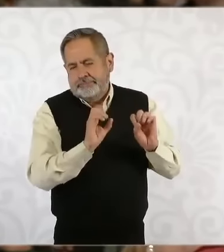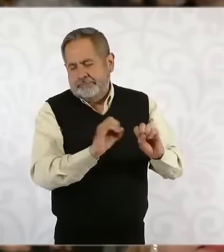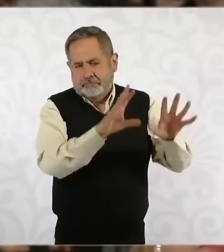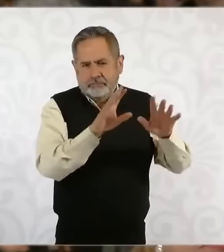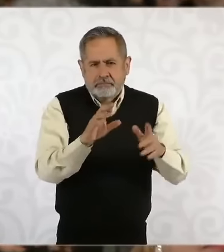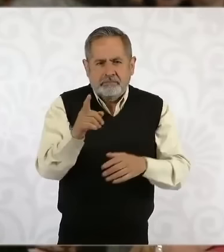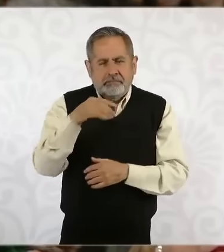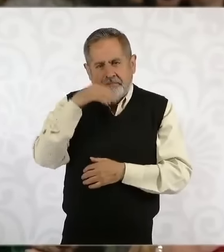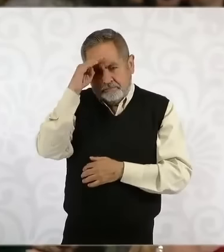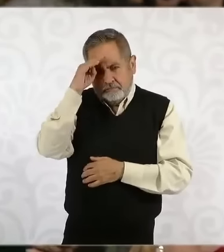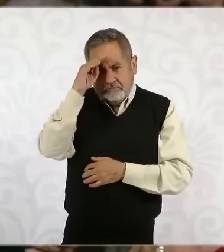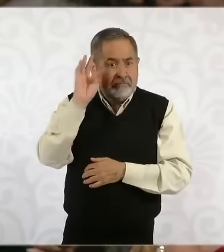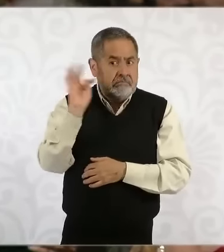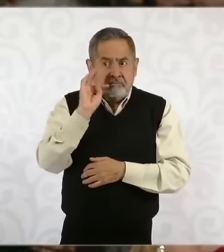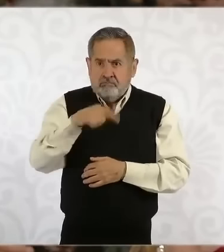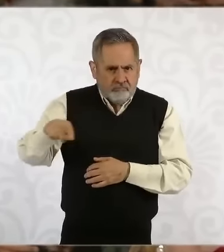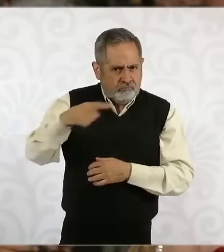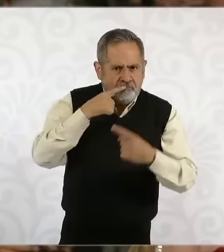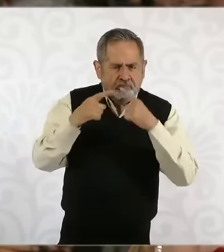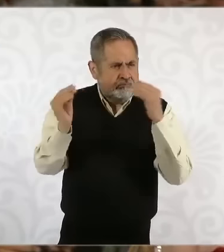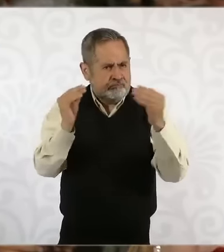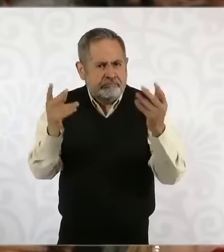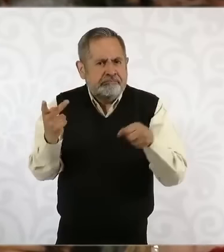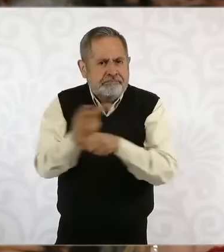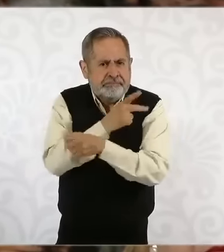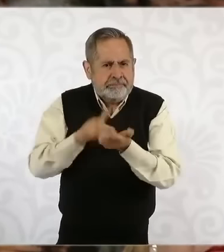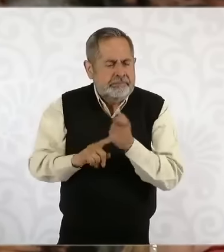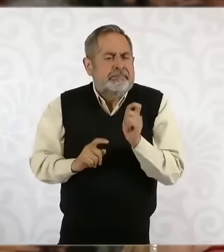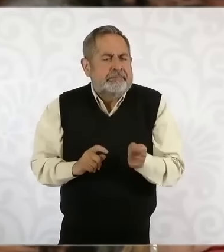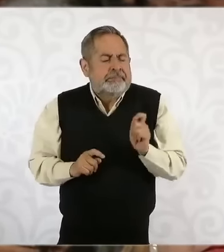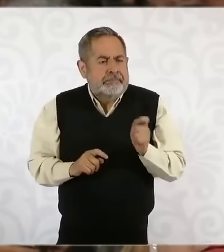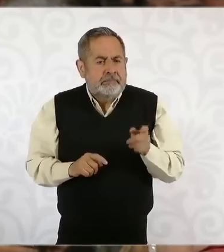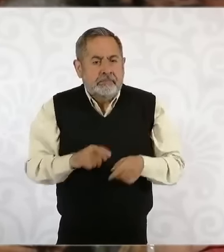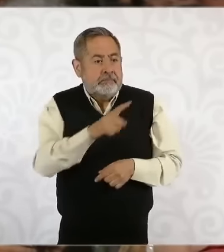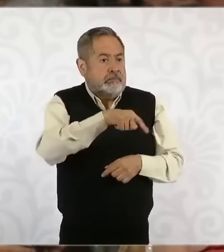un debate incluso recio de esto que está pasando, ¿no? Porque están dispuestos a todos.